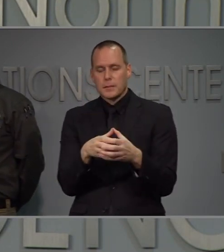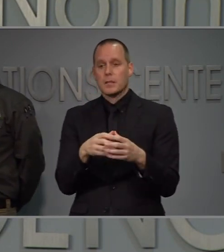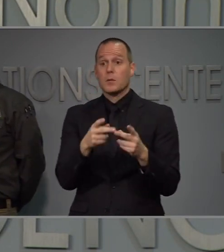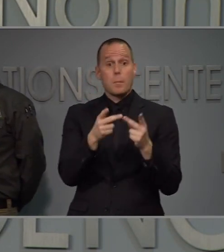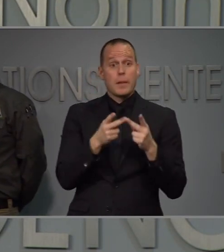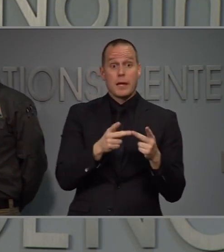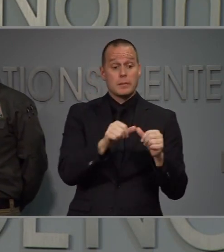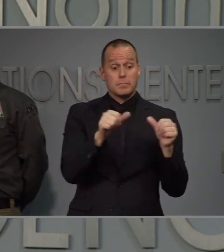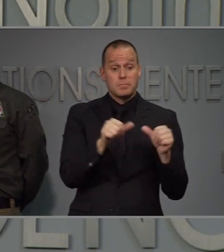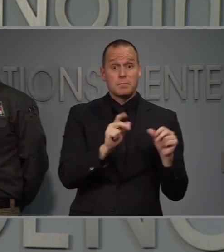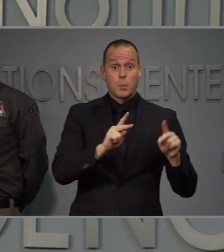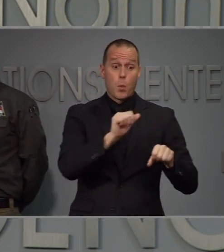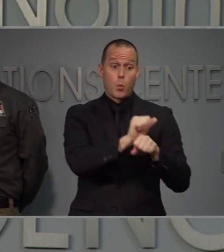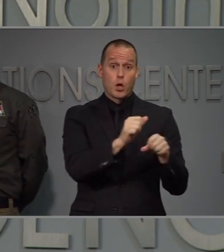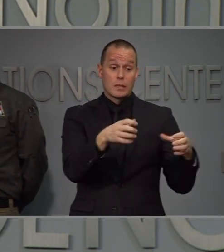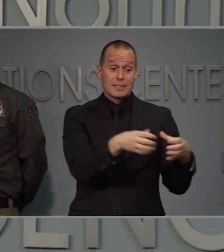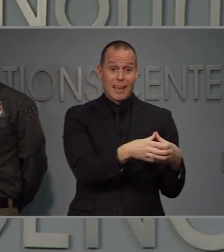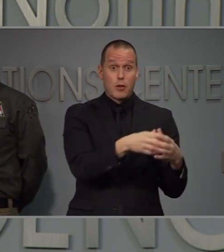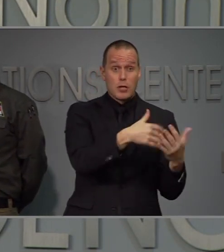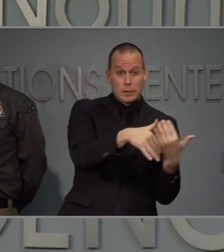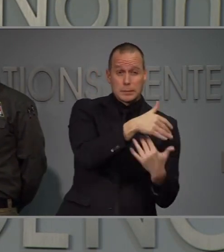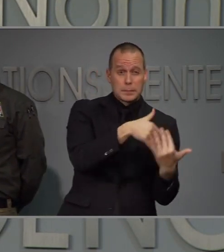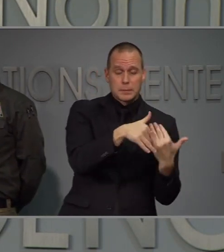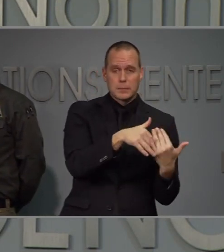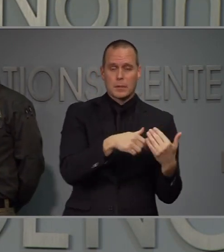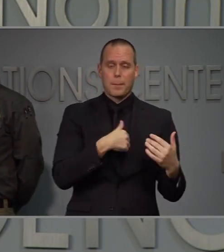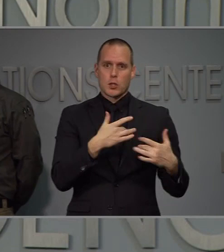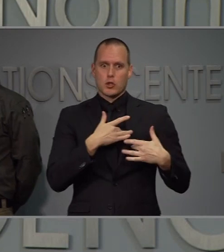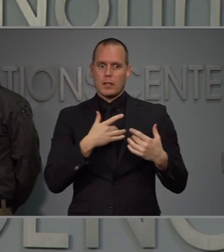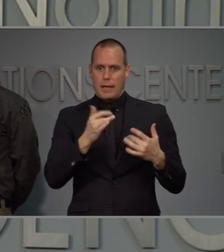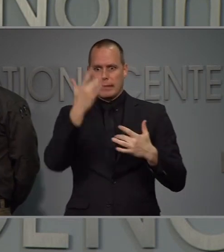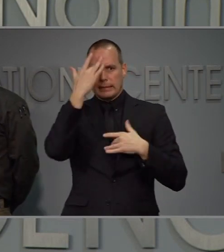colectiva o en un lugar de trabajo en donde las personas